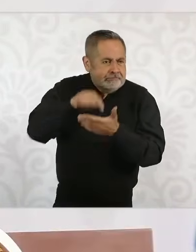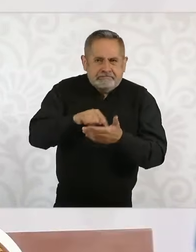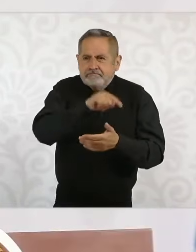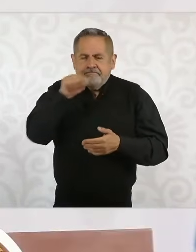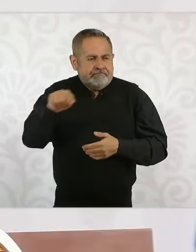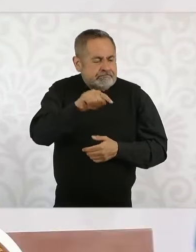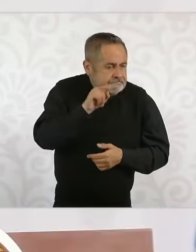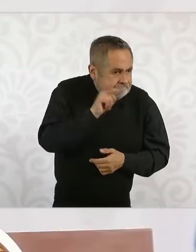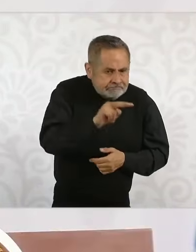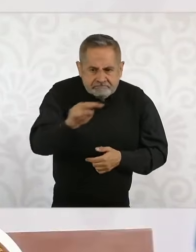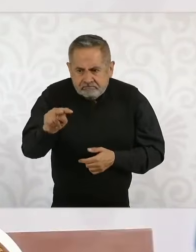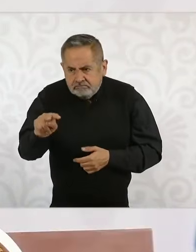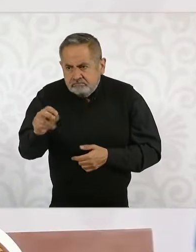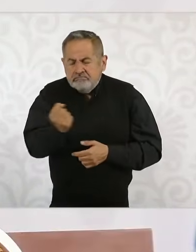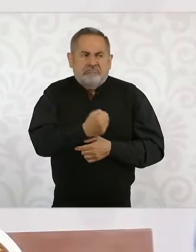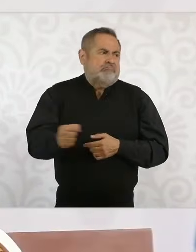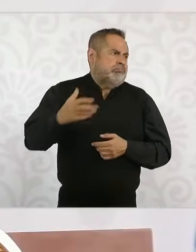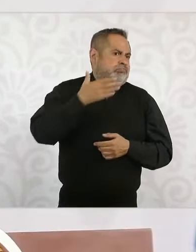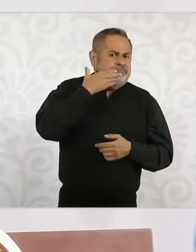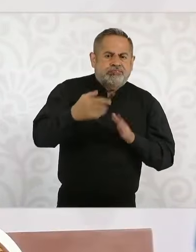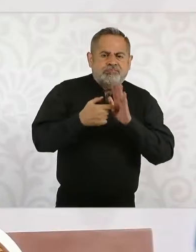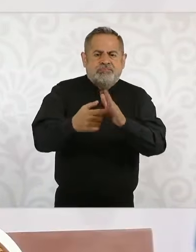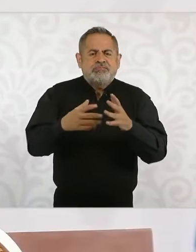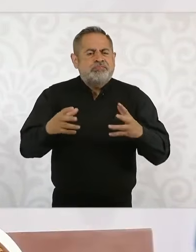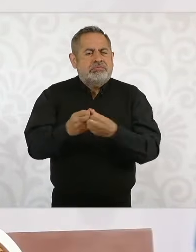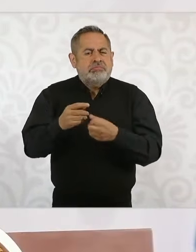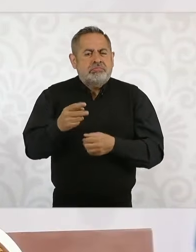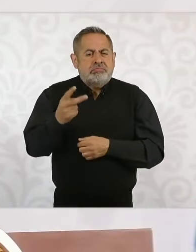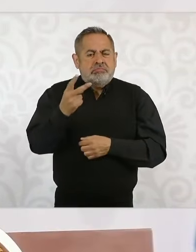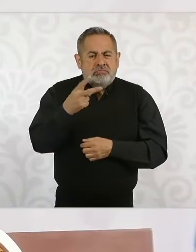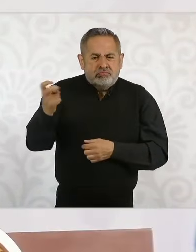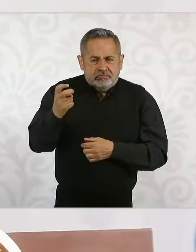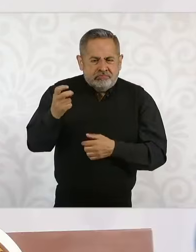que generan, como para darles una pequeña referencia, más de 200 estudios clínicos